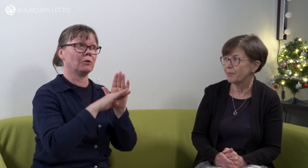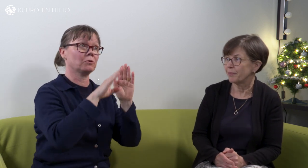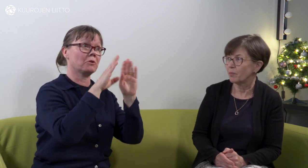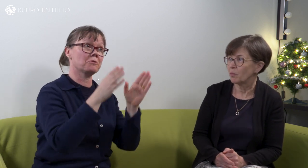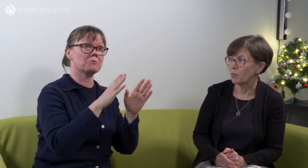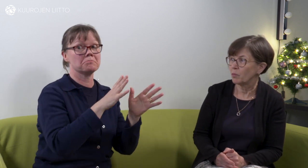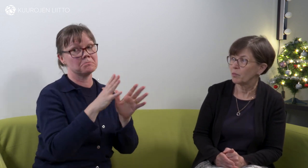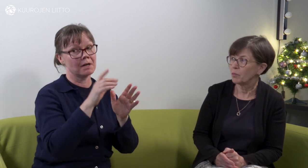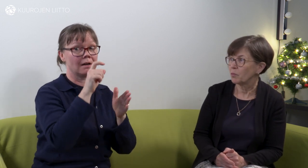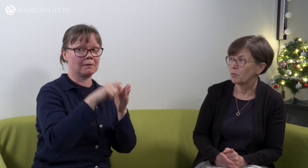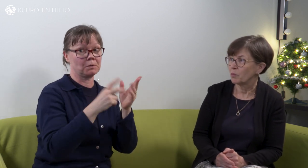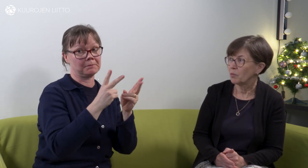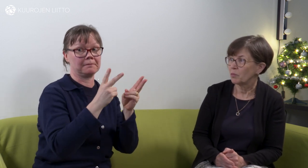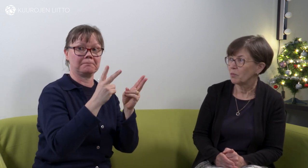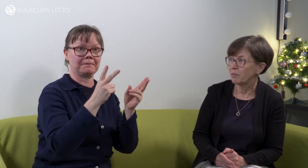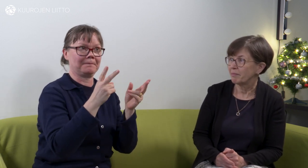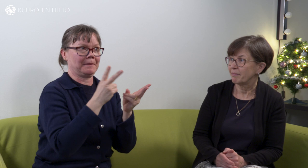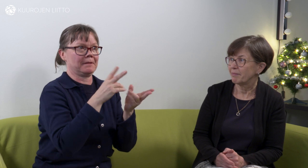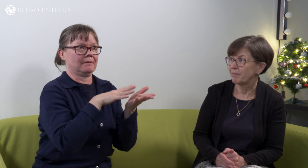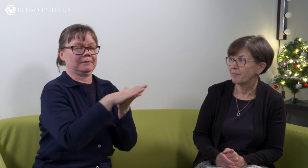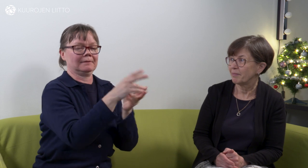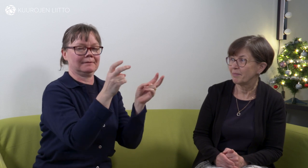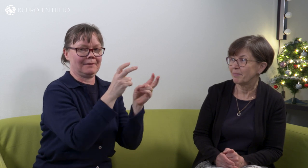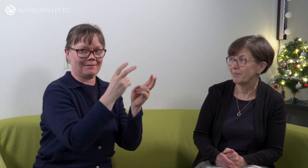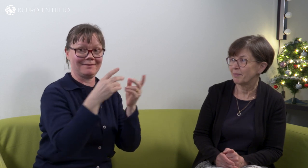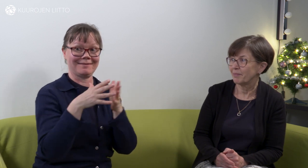kun taas kerrostaloissa asuvien sähkölaskut eivät ole kasvaneet merkittävästi.